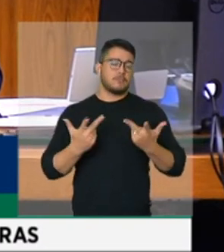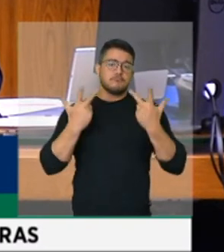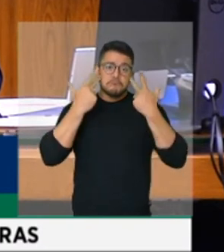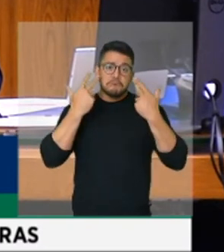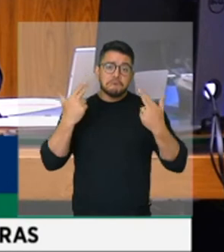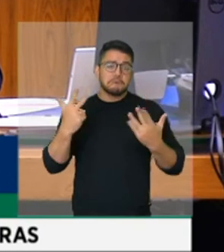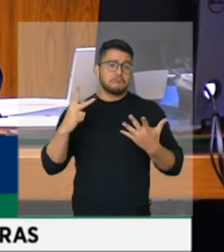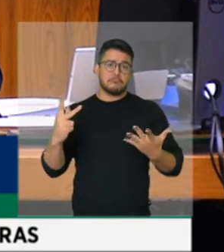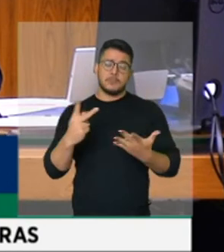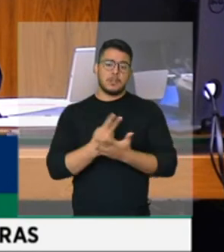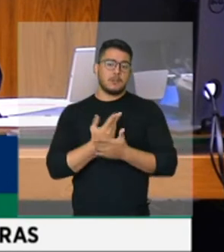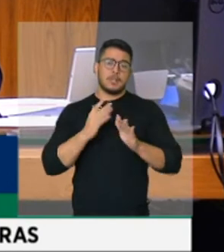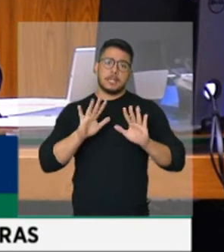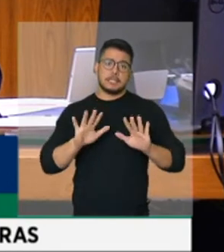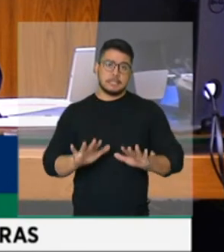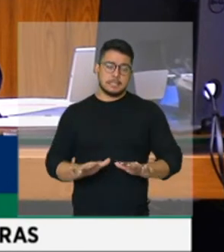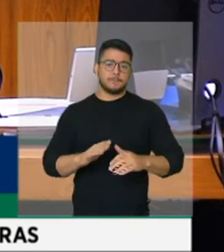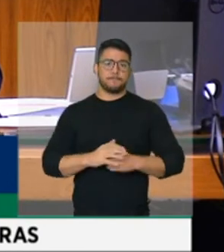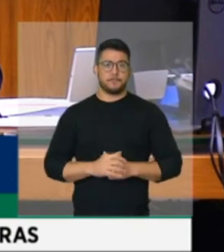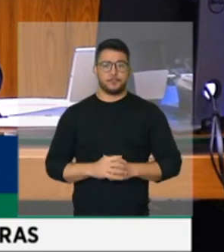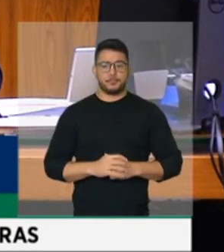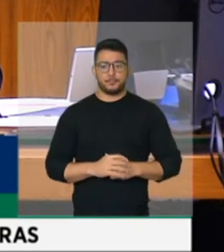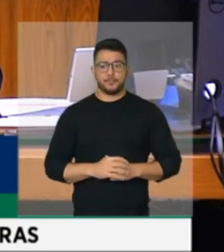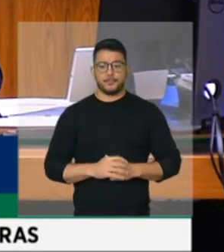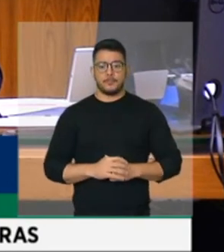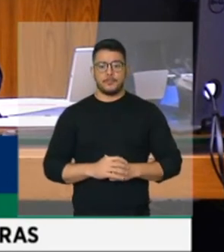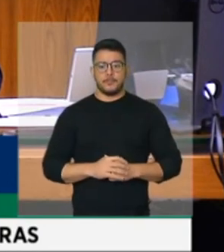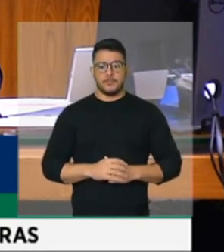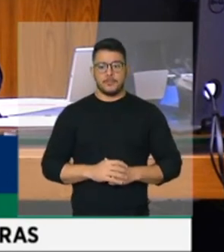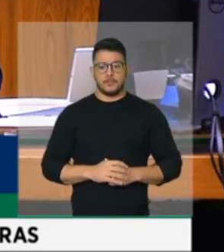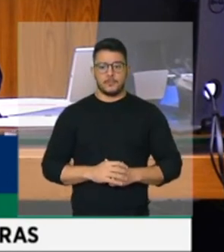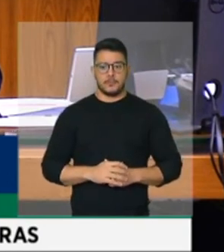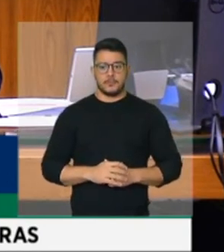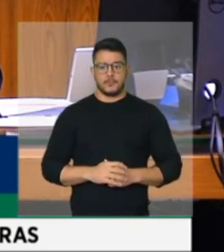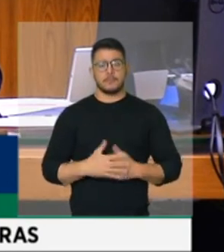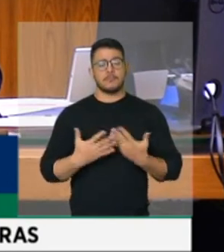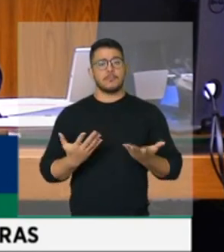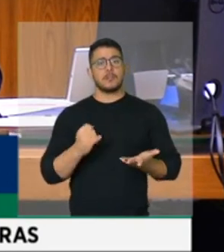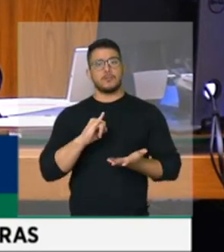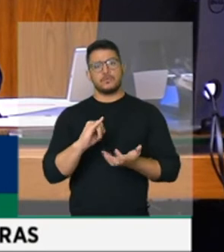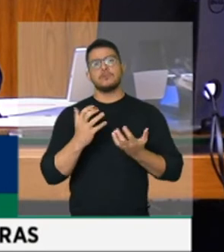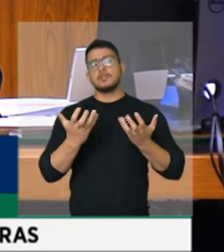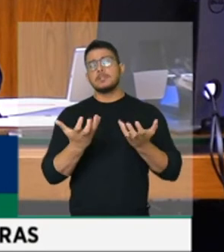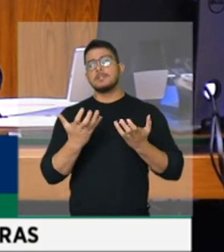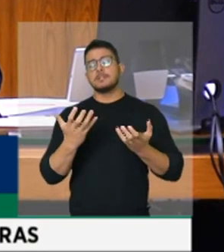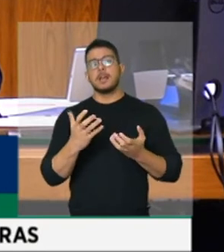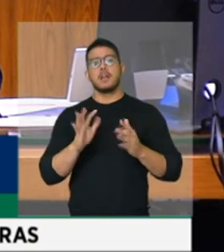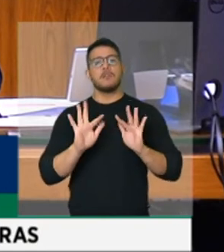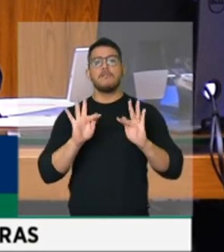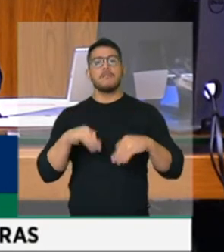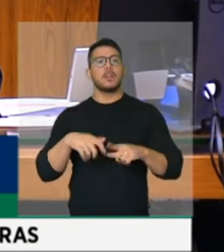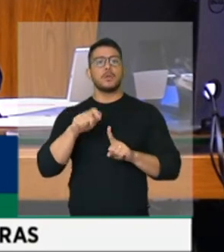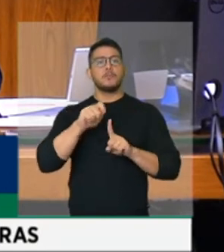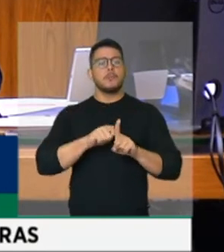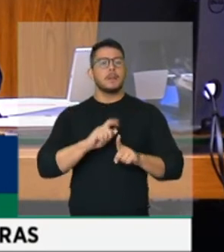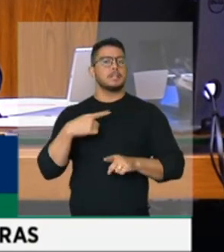TEM SIDO FEITO E SERÁ DESSA MANEIRA ATÉ QUE NÓS POSSAMOS, SE QUISEREM AO FINAL DESSE MÊ S, A CÂMARA VOLTA PRESENCIALMENTE PORQUE ACHO QUE NÓS JÁ TEMOS CONDIÇÕ